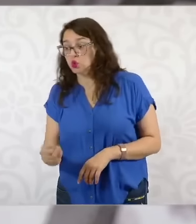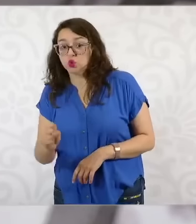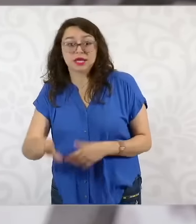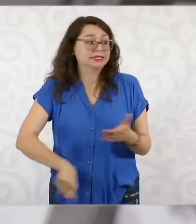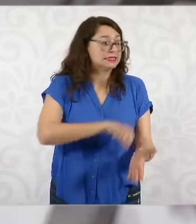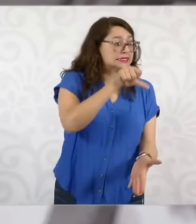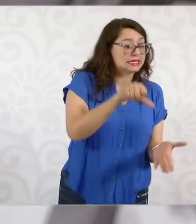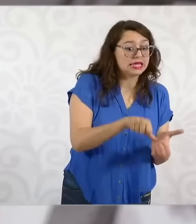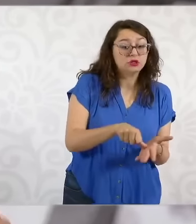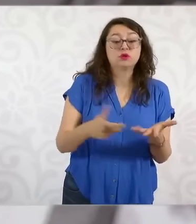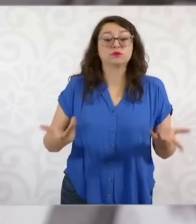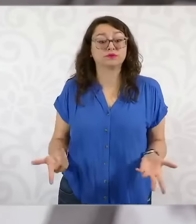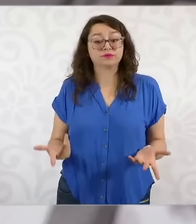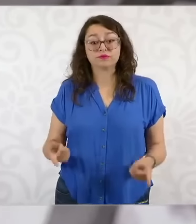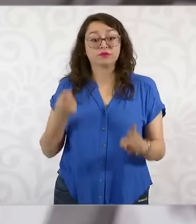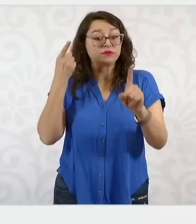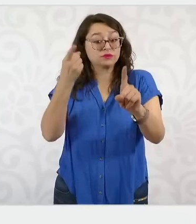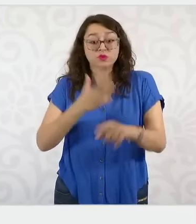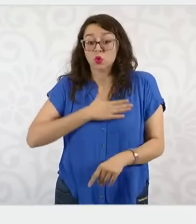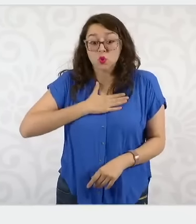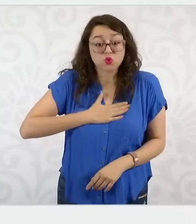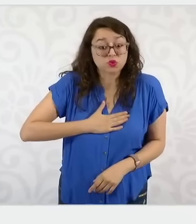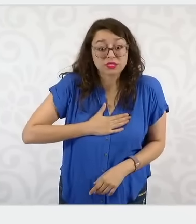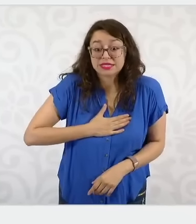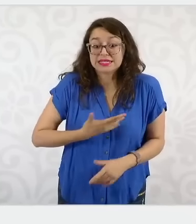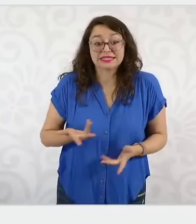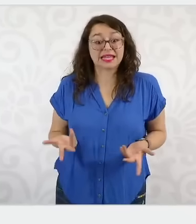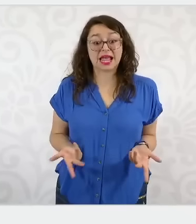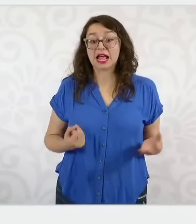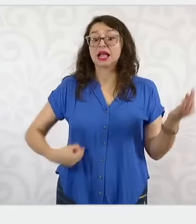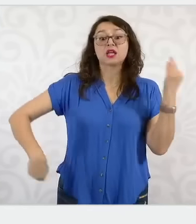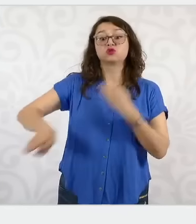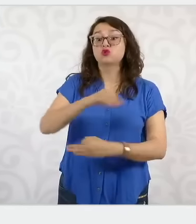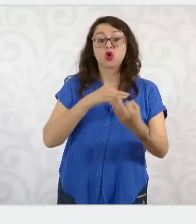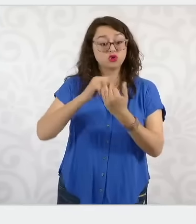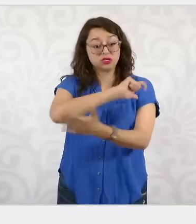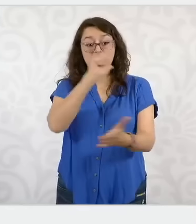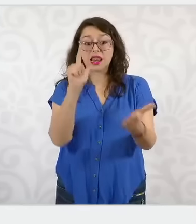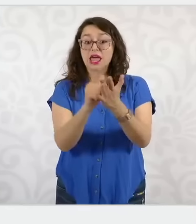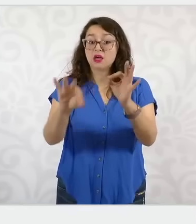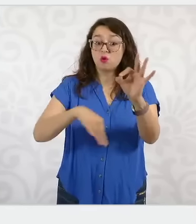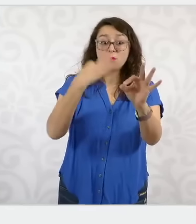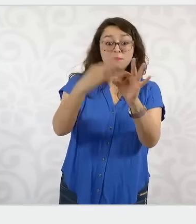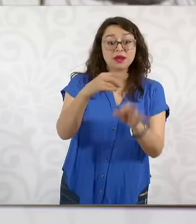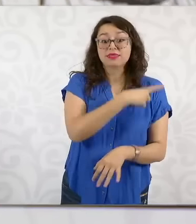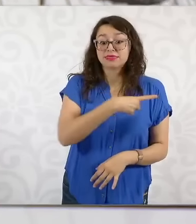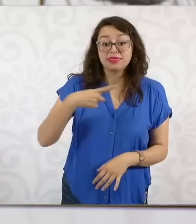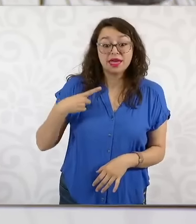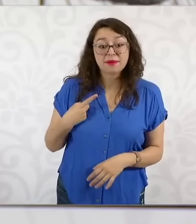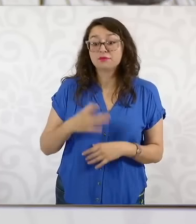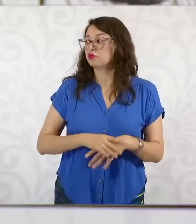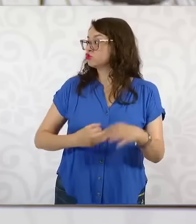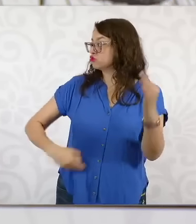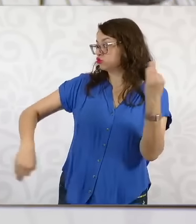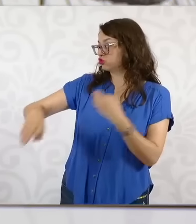La justicia, como decía Juárez, todos tenemos que cumplir con la ley. Todos,